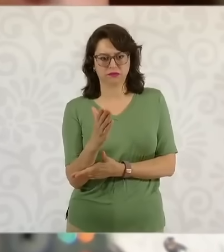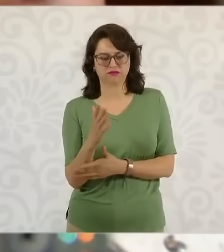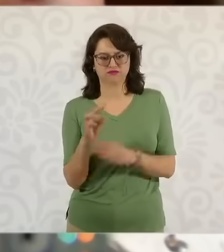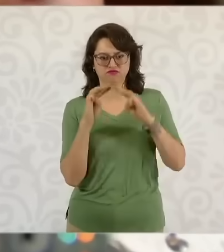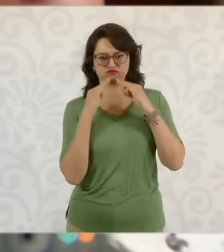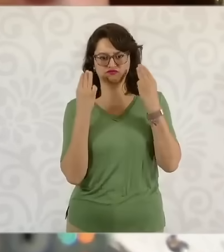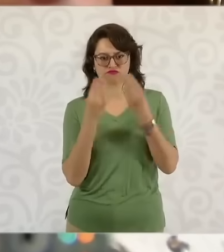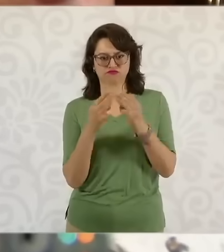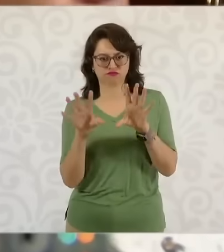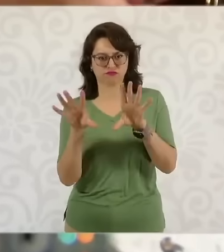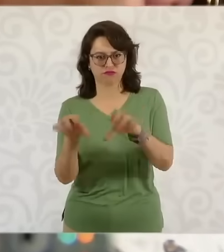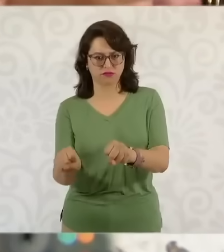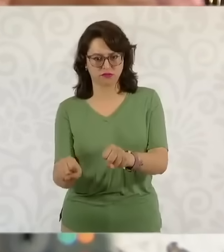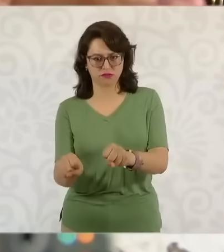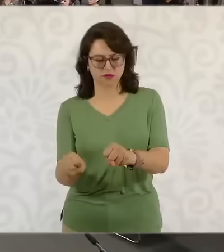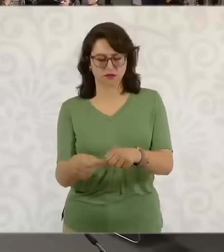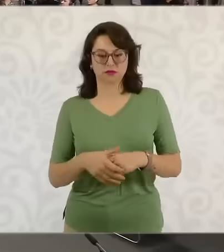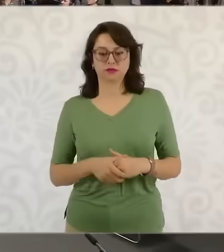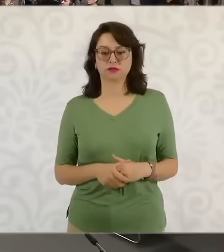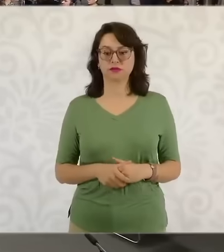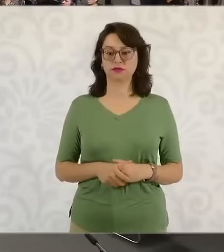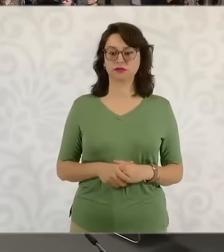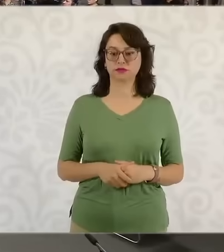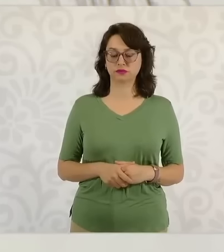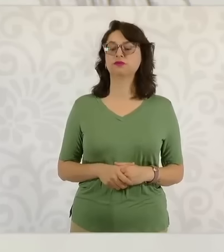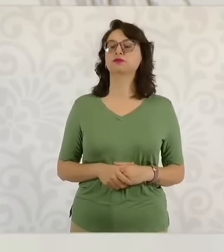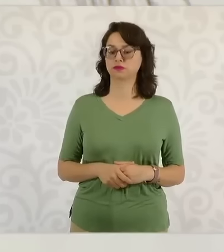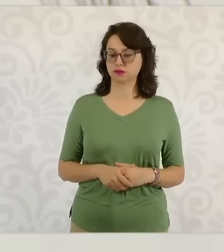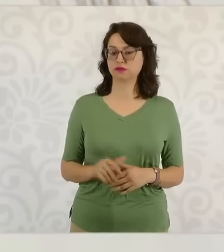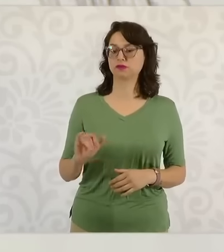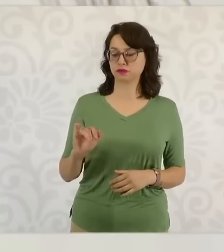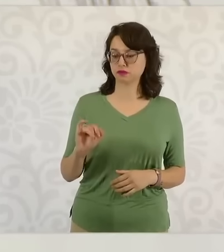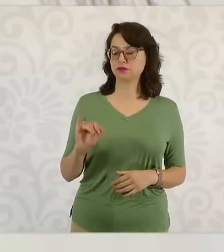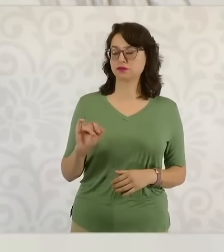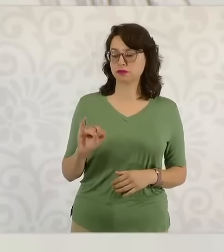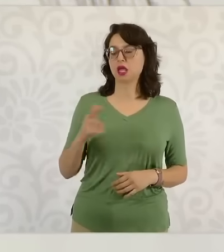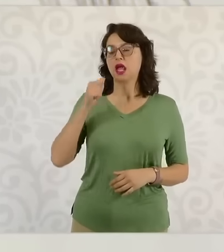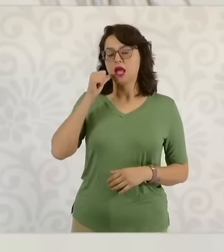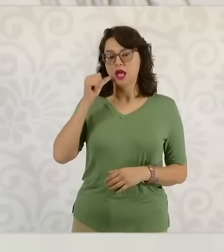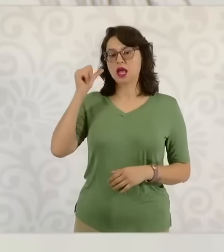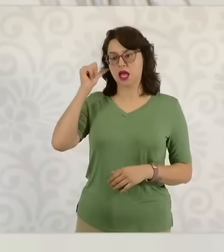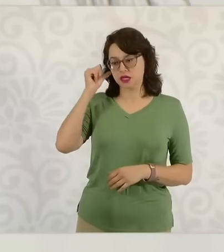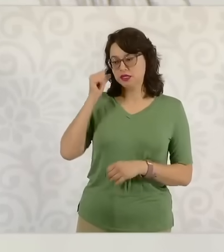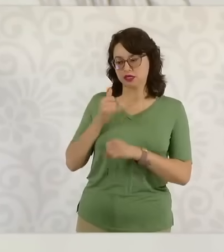que llevó a cabo ayer eh parece indicar que sí lo están investigando y no está bien que eso haya